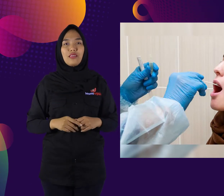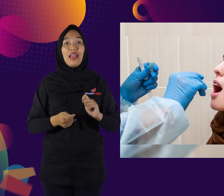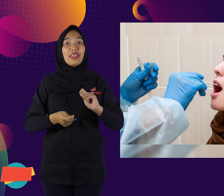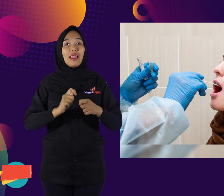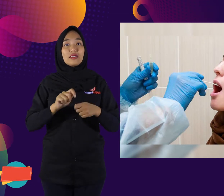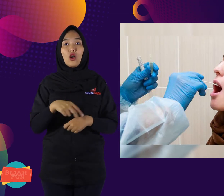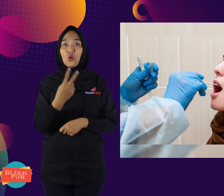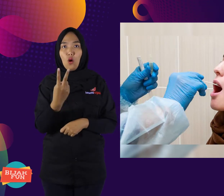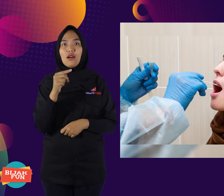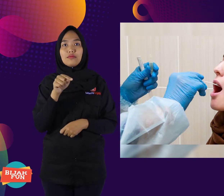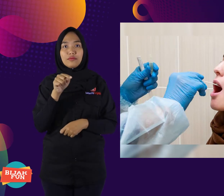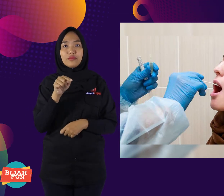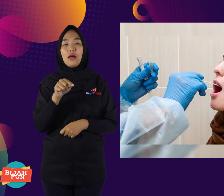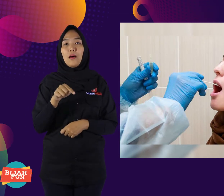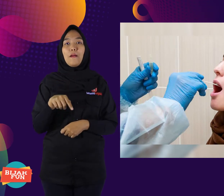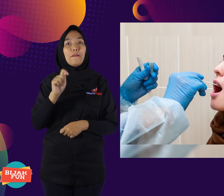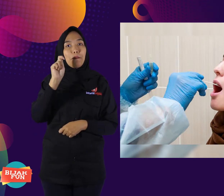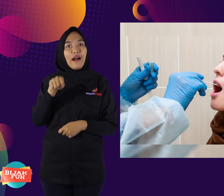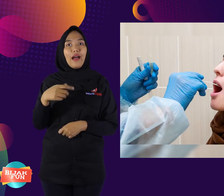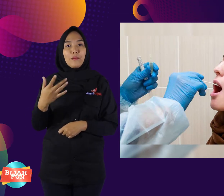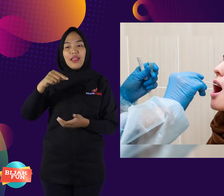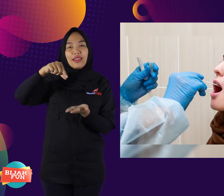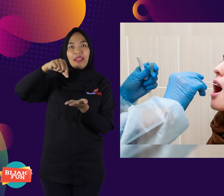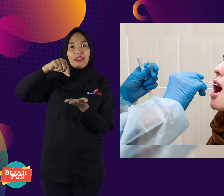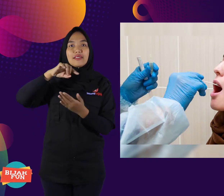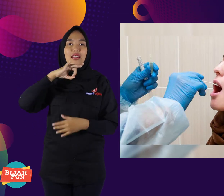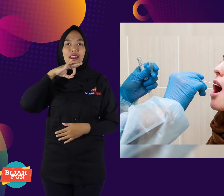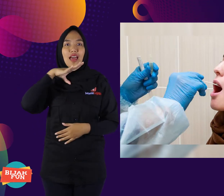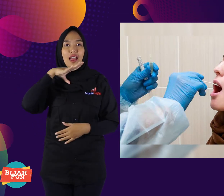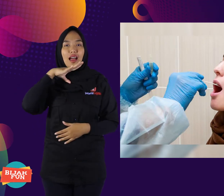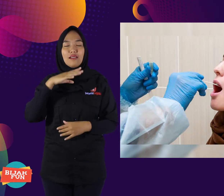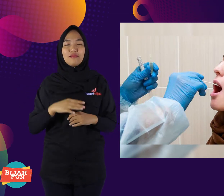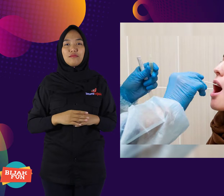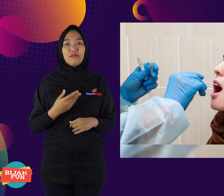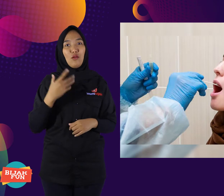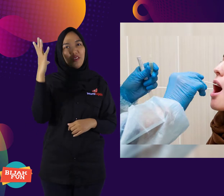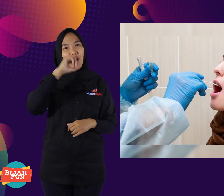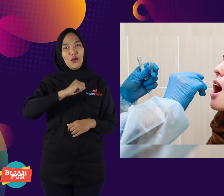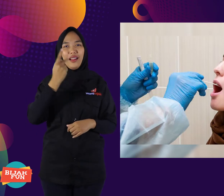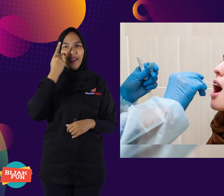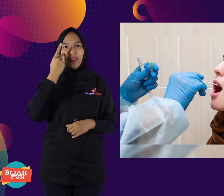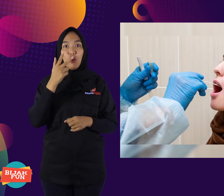Tes tersebut, dilakukan dengan cara mengambil sampel darah.